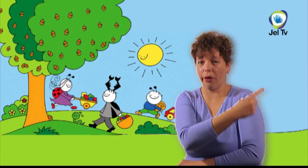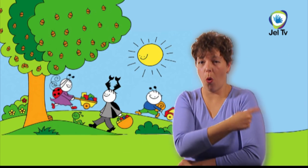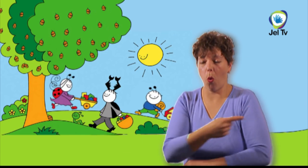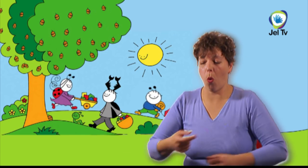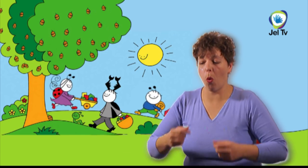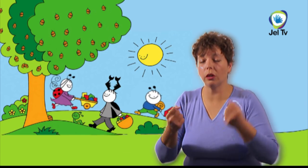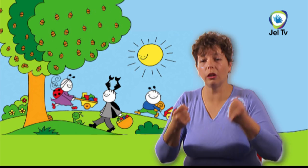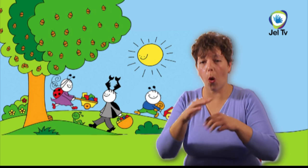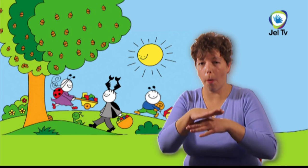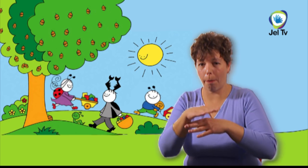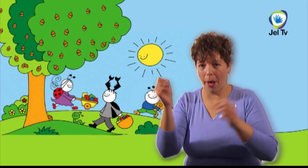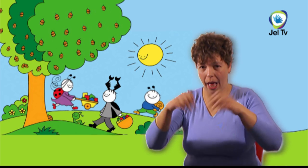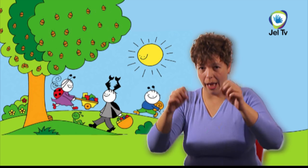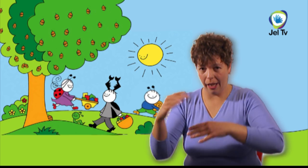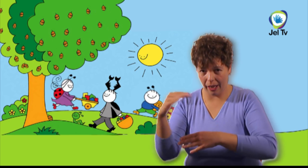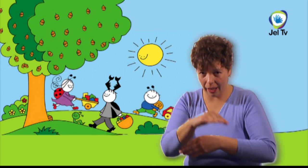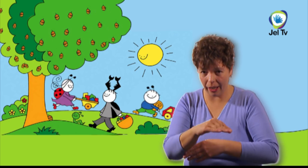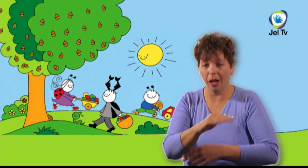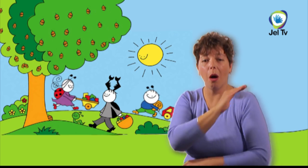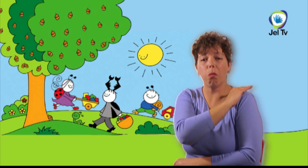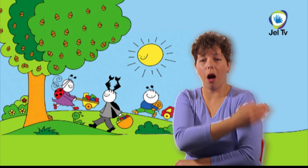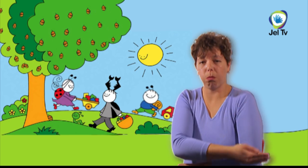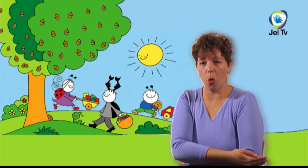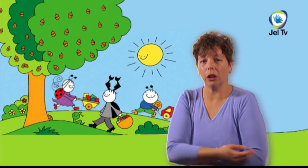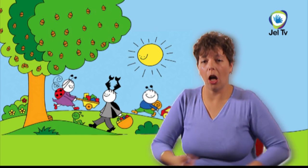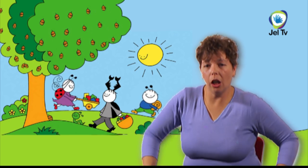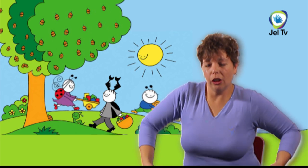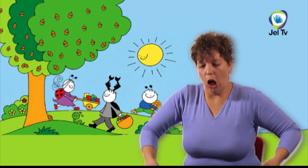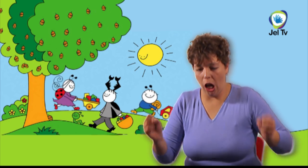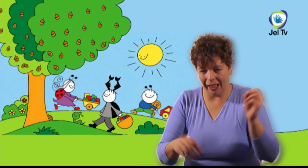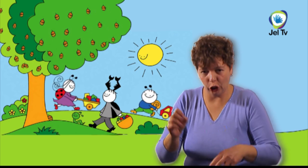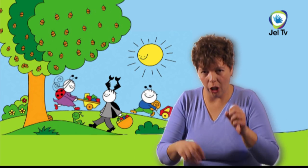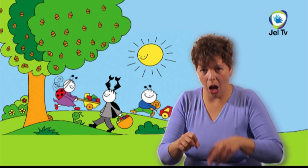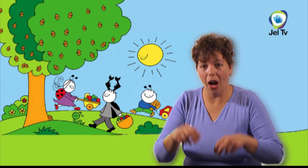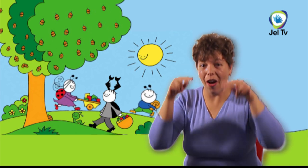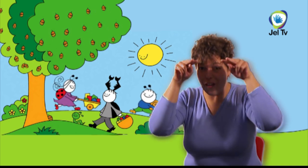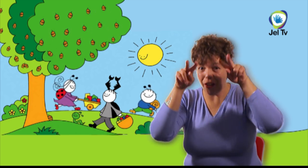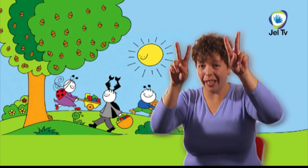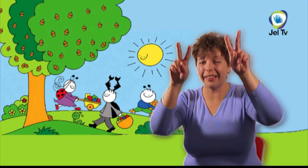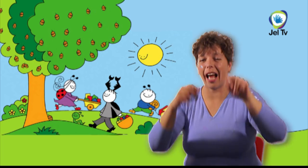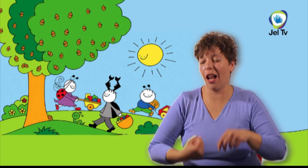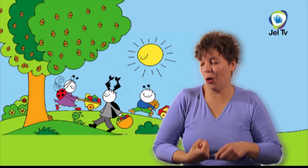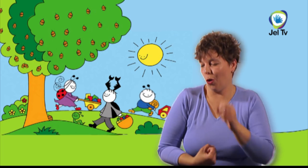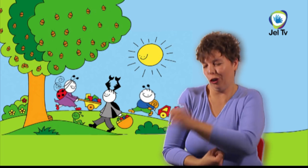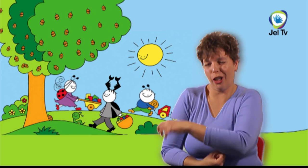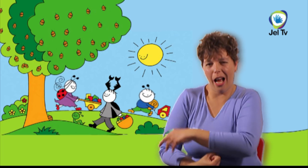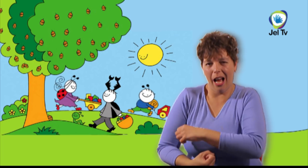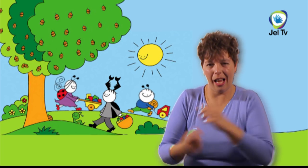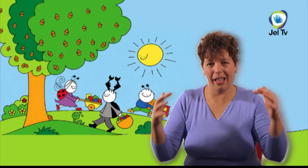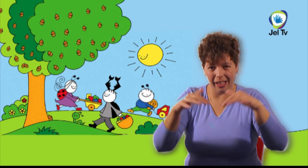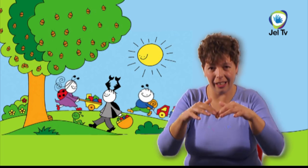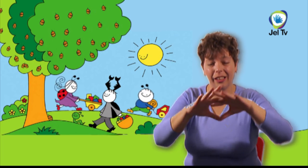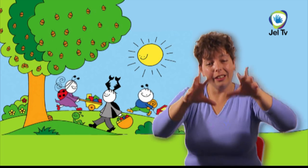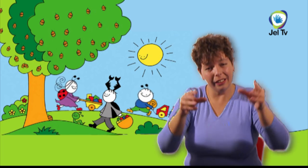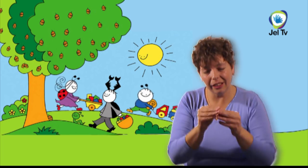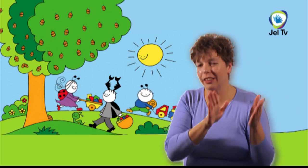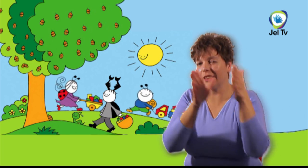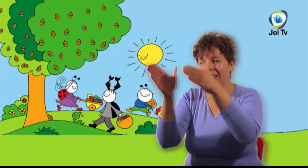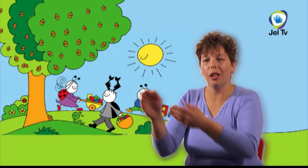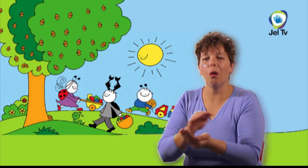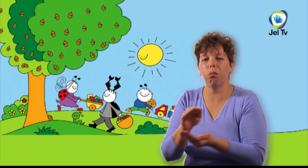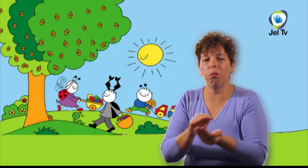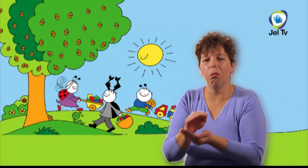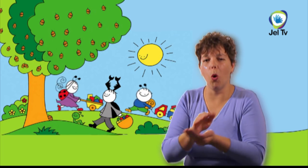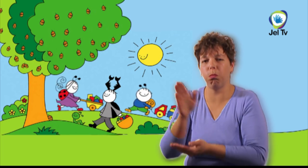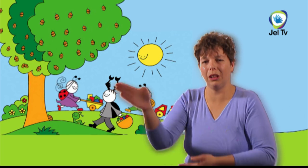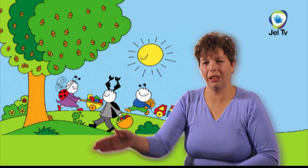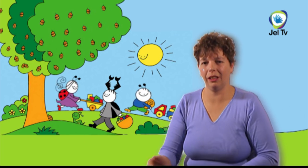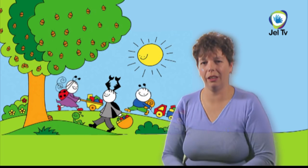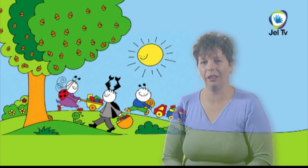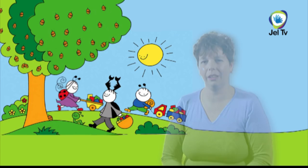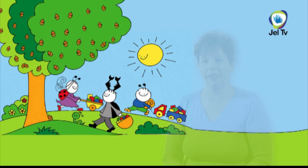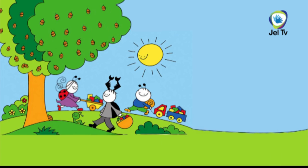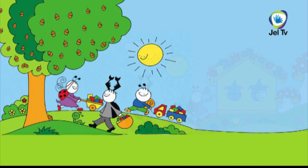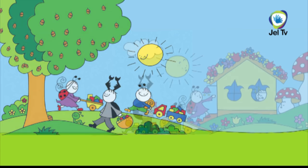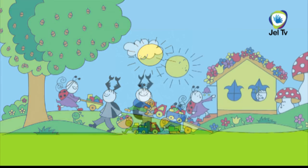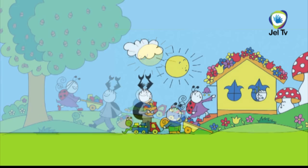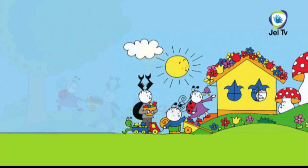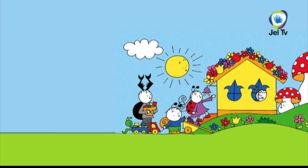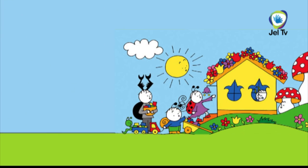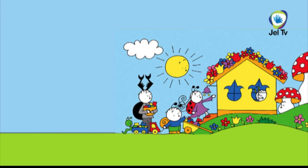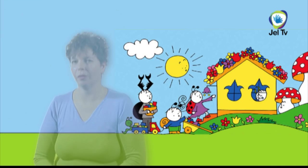Bogyó dömperben húzta színes kockáit. Babóca talicskában tolta. Vendel pedig nagy kosárban cipelte. Elindultak együtt a kis virágbogárhoz.